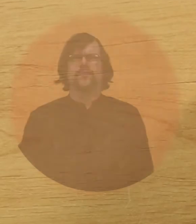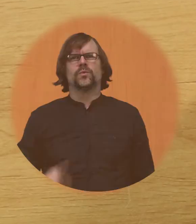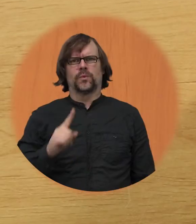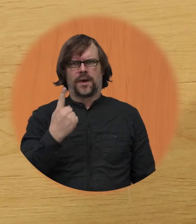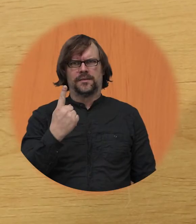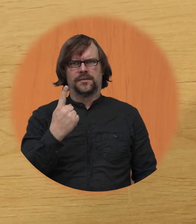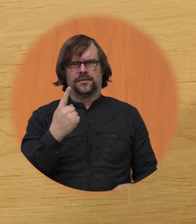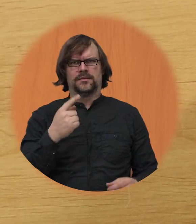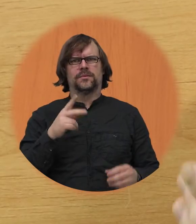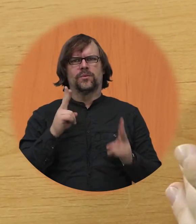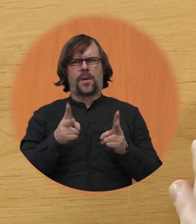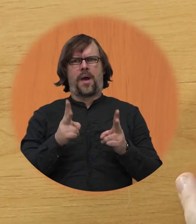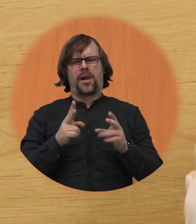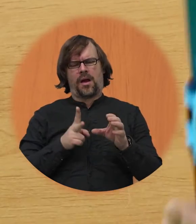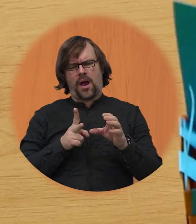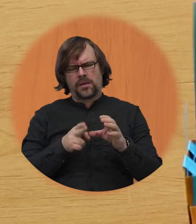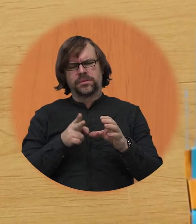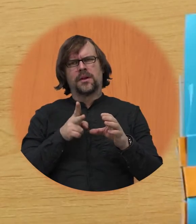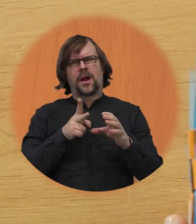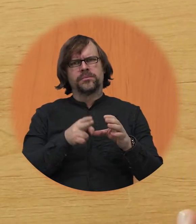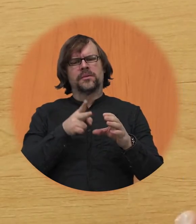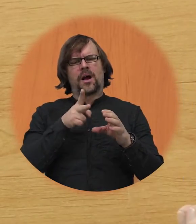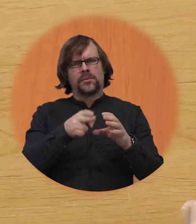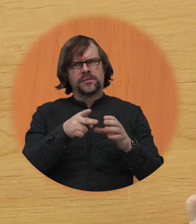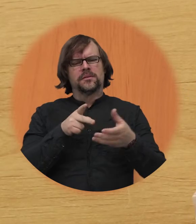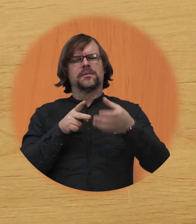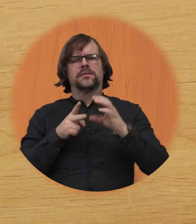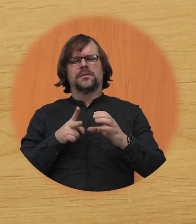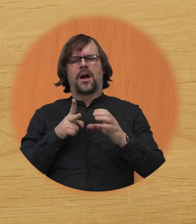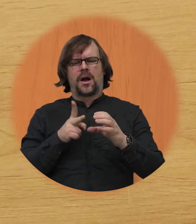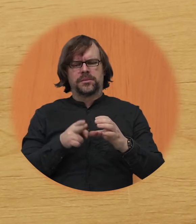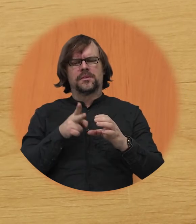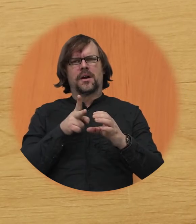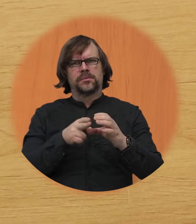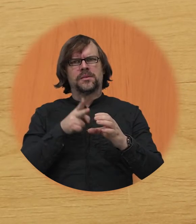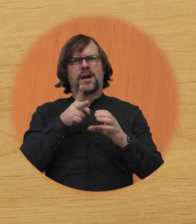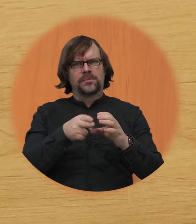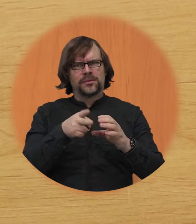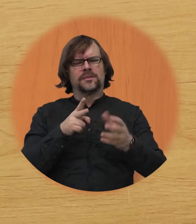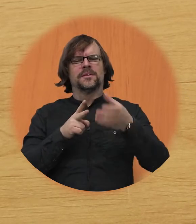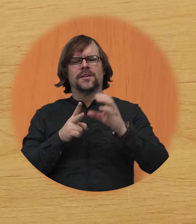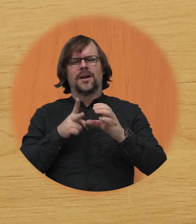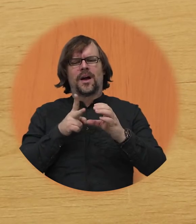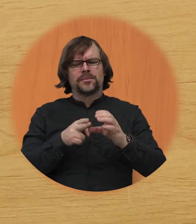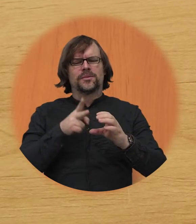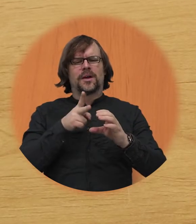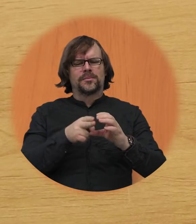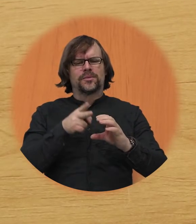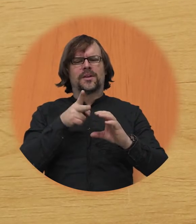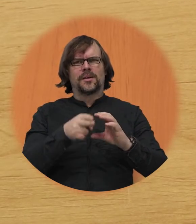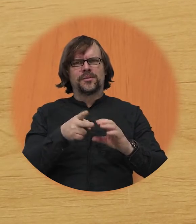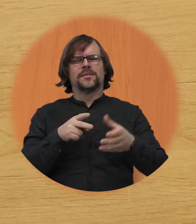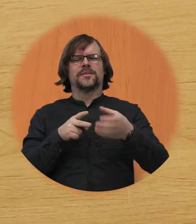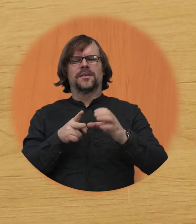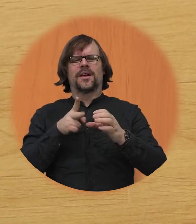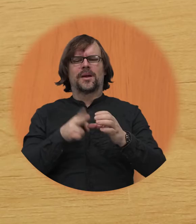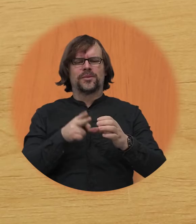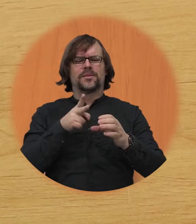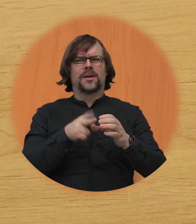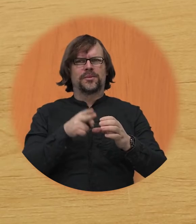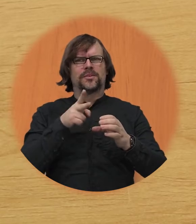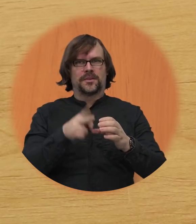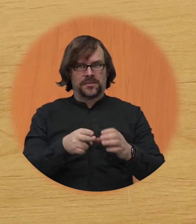Die Streifen deren Verflechtung von alleine hält, schneidet Ihr alle ab.